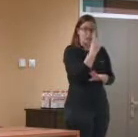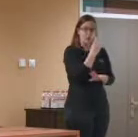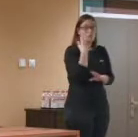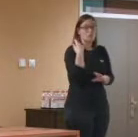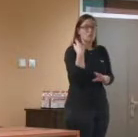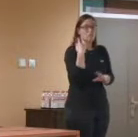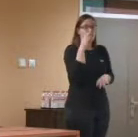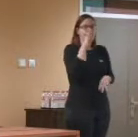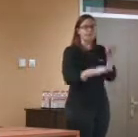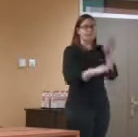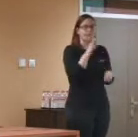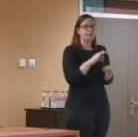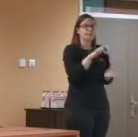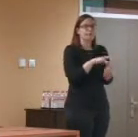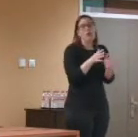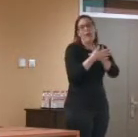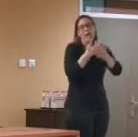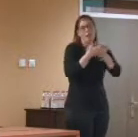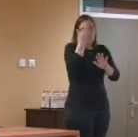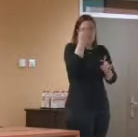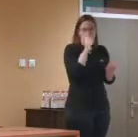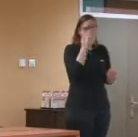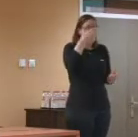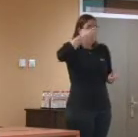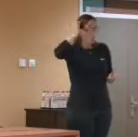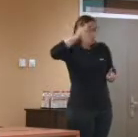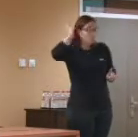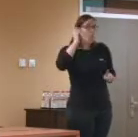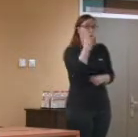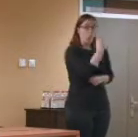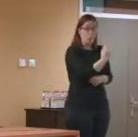el caso Blasco, en la